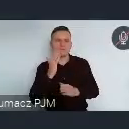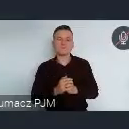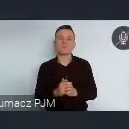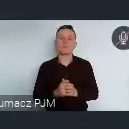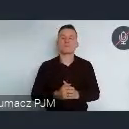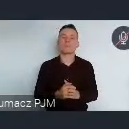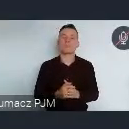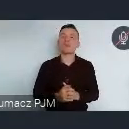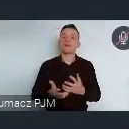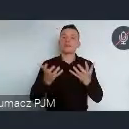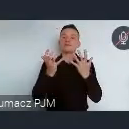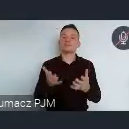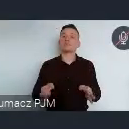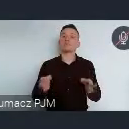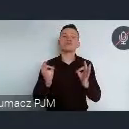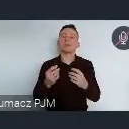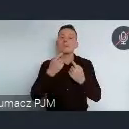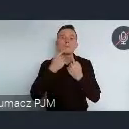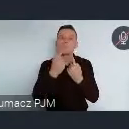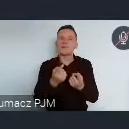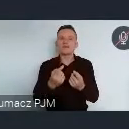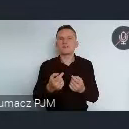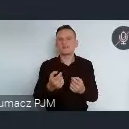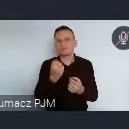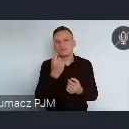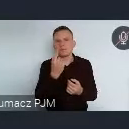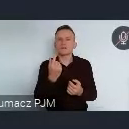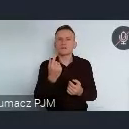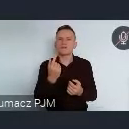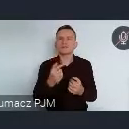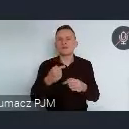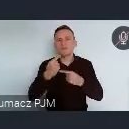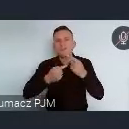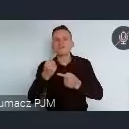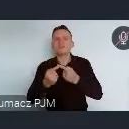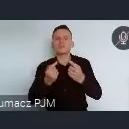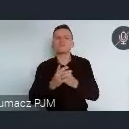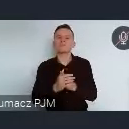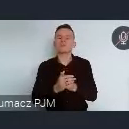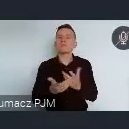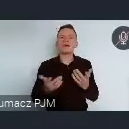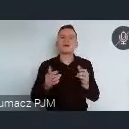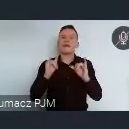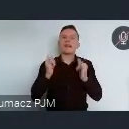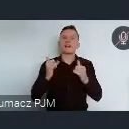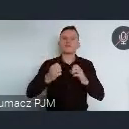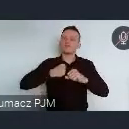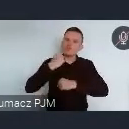Chciałabym dzisiaj powiedzieć w kilku słowach o tym, jakie są działania, które my realizujemy